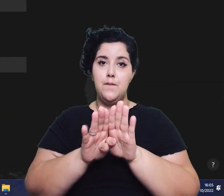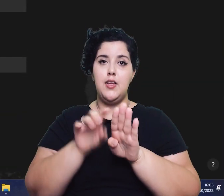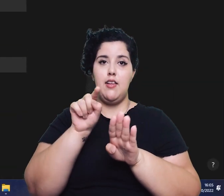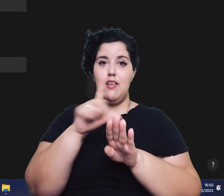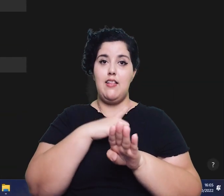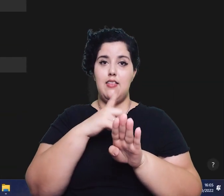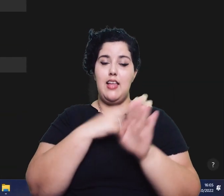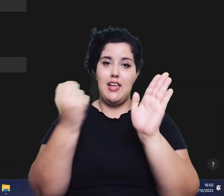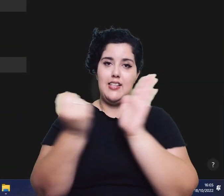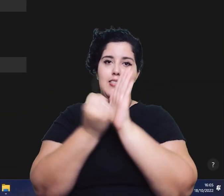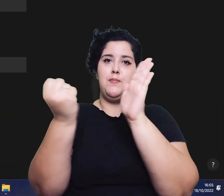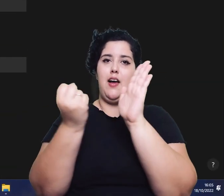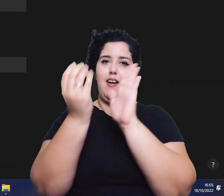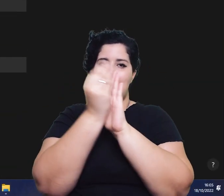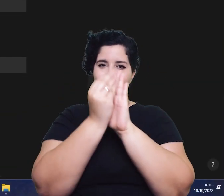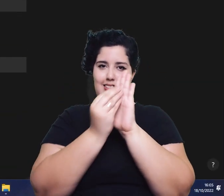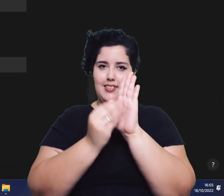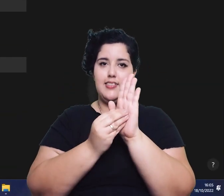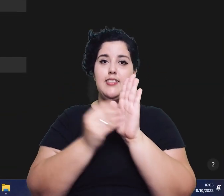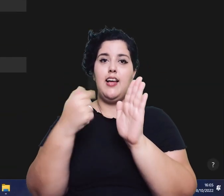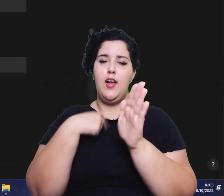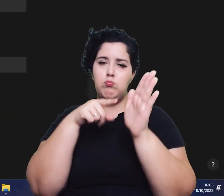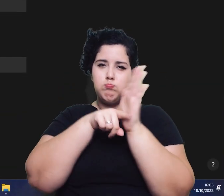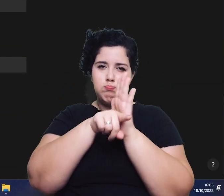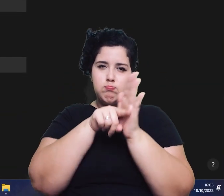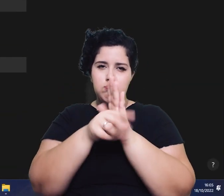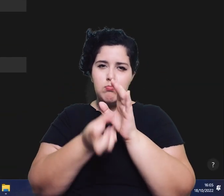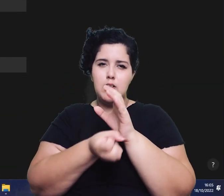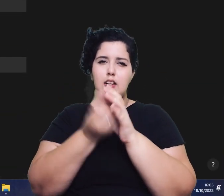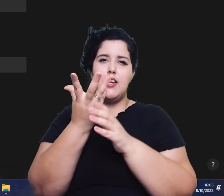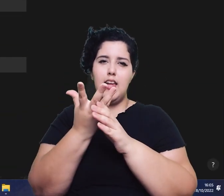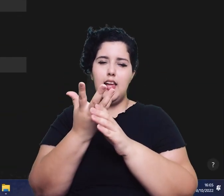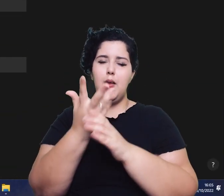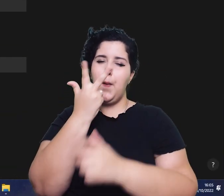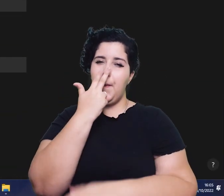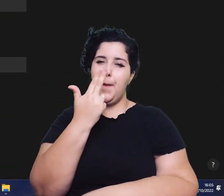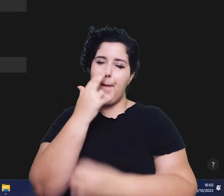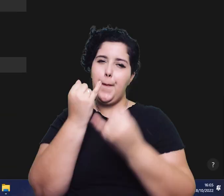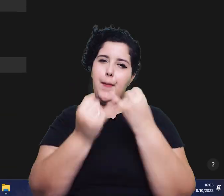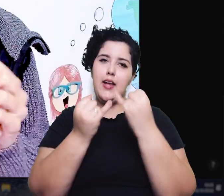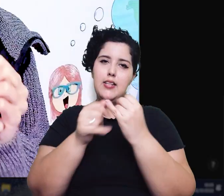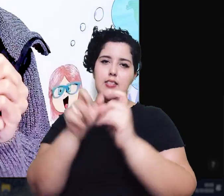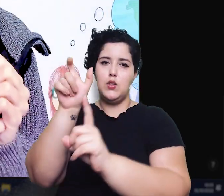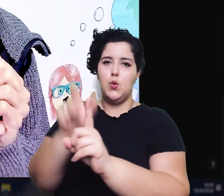coloquei até as marcas aqui e o direcionamento foi algo que eu criei como se um cliente tivesse pedido, mas é porque, né?